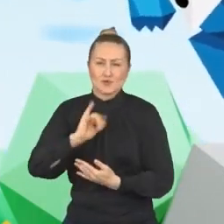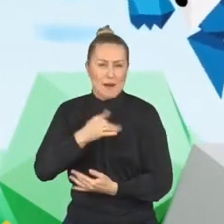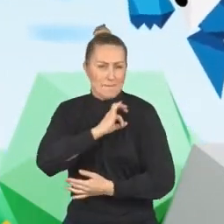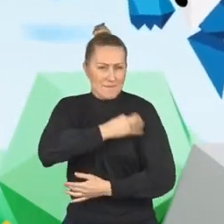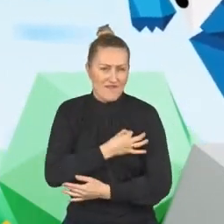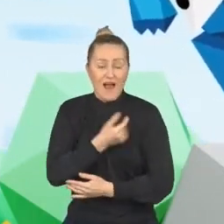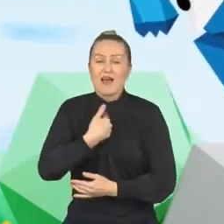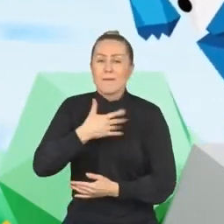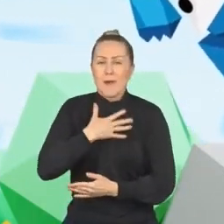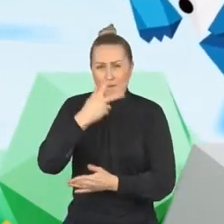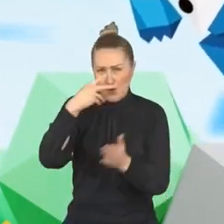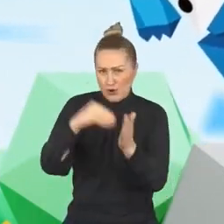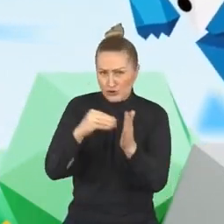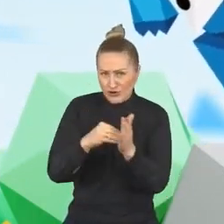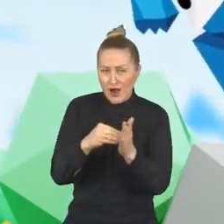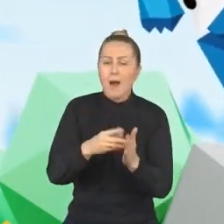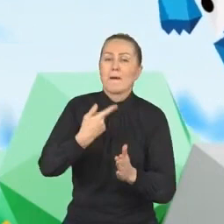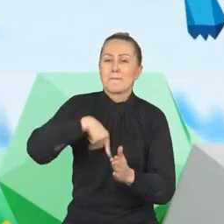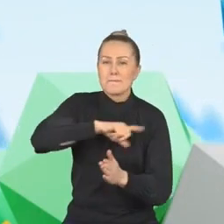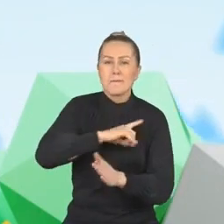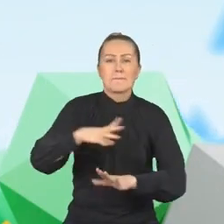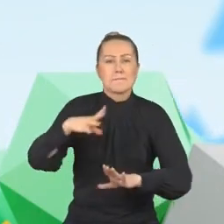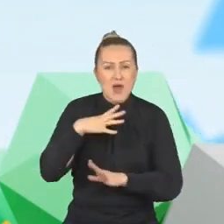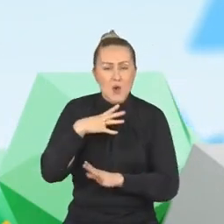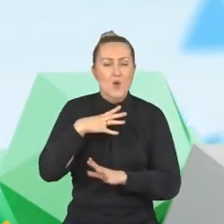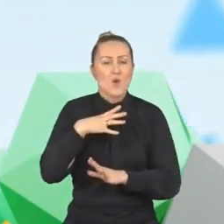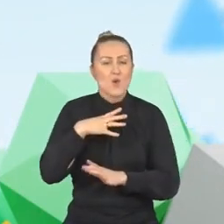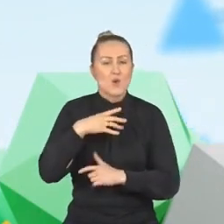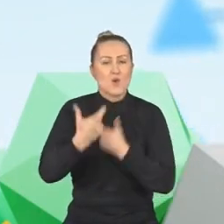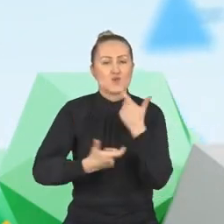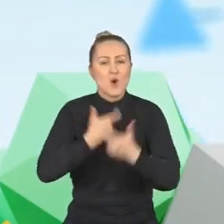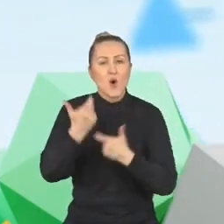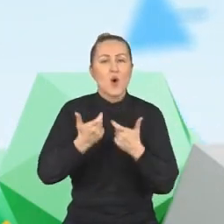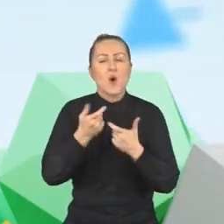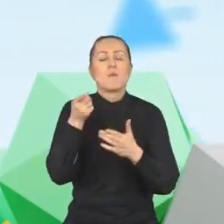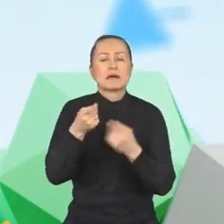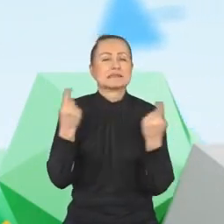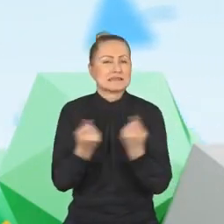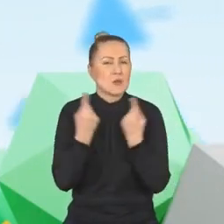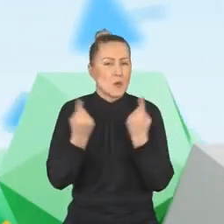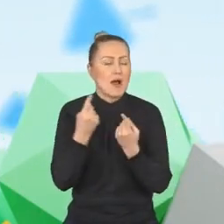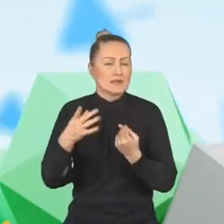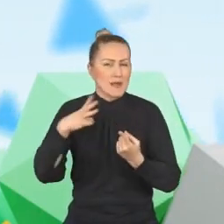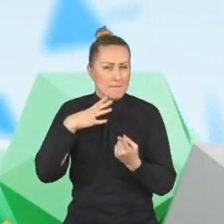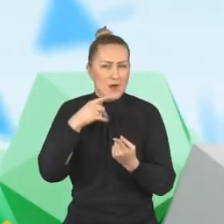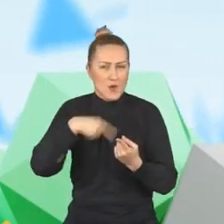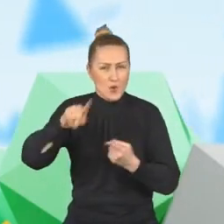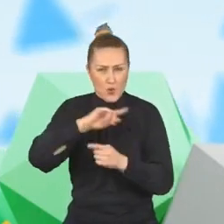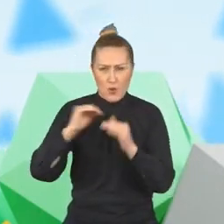tego, że mierzyliśmy się z tym zjawiskiem no i niejako też staliśmy się w